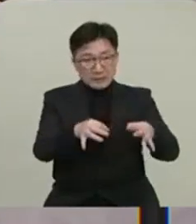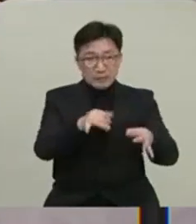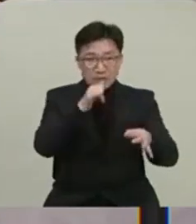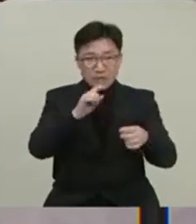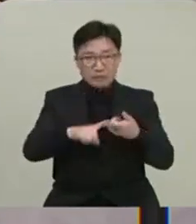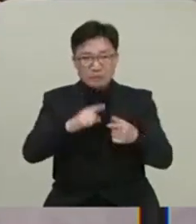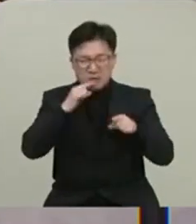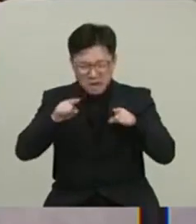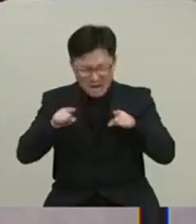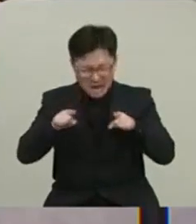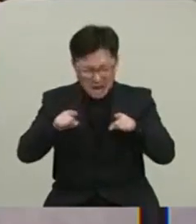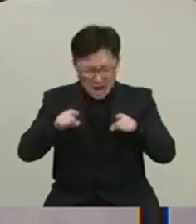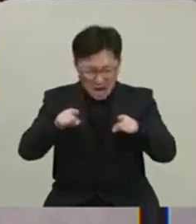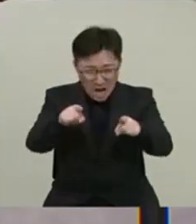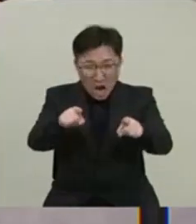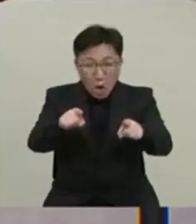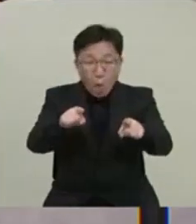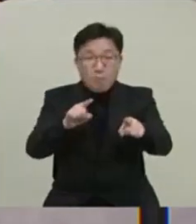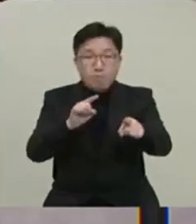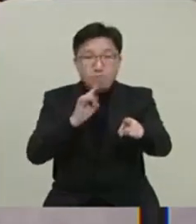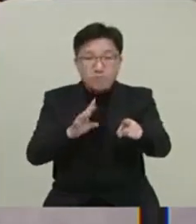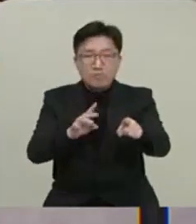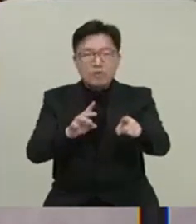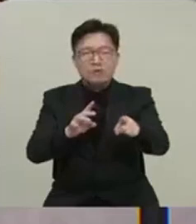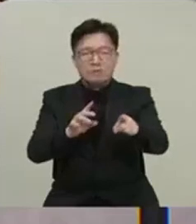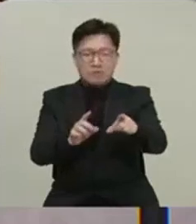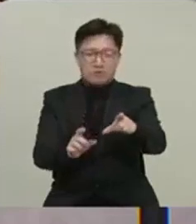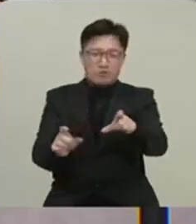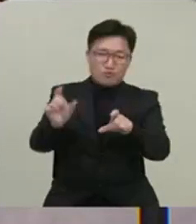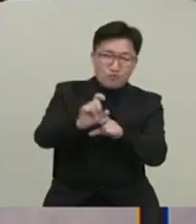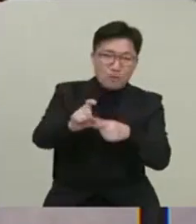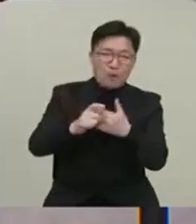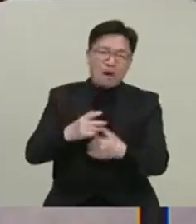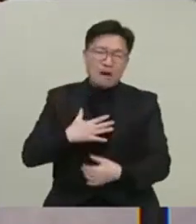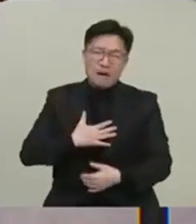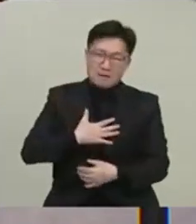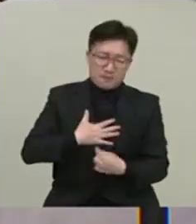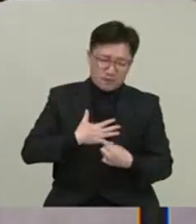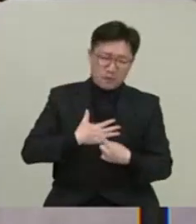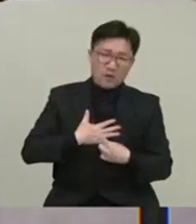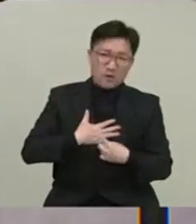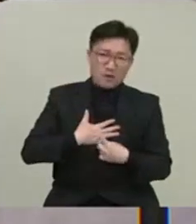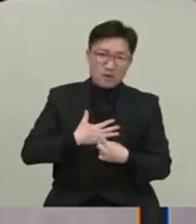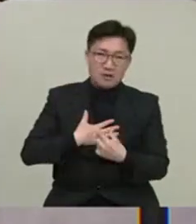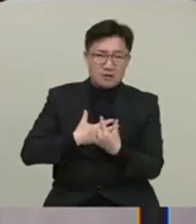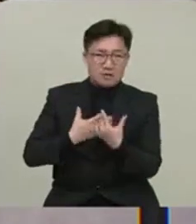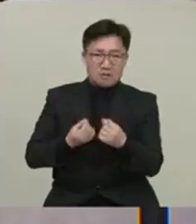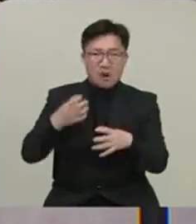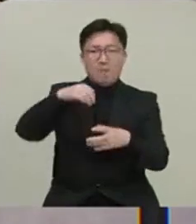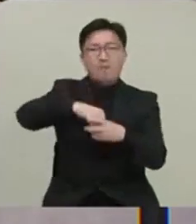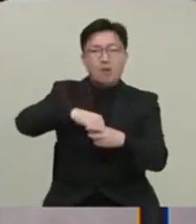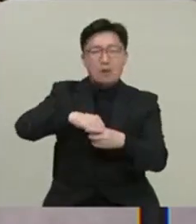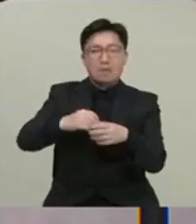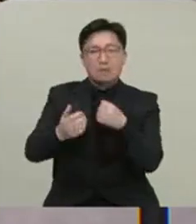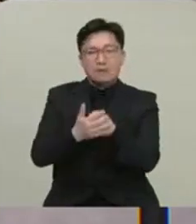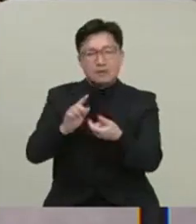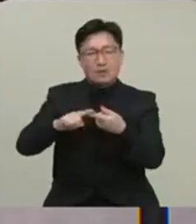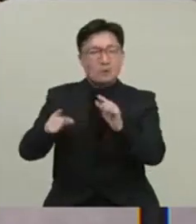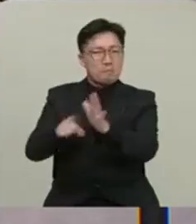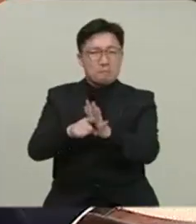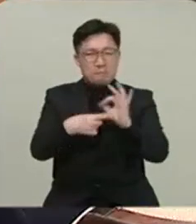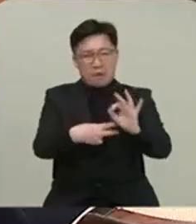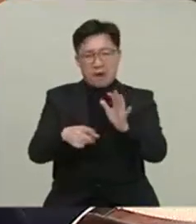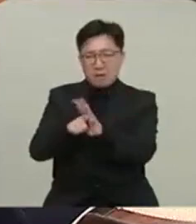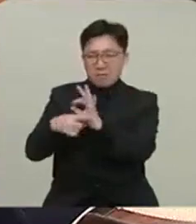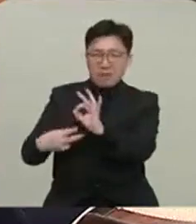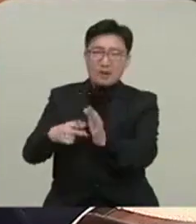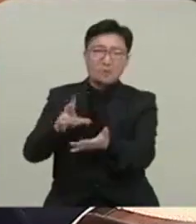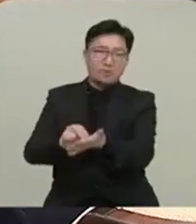첨예한 상황뿐만 아니라 이제는 감정적인 불신의 단계까지